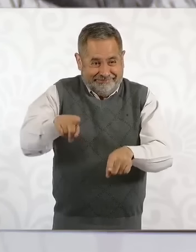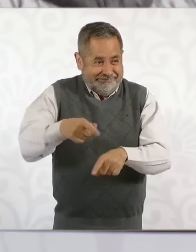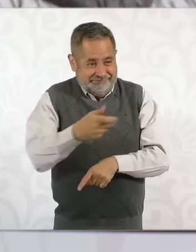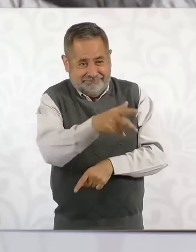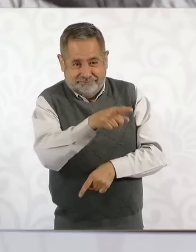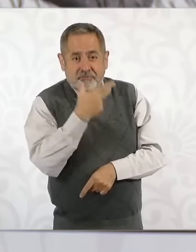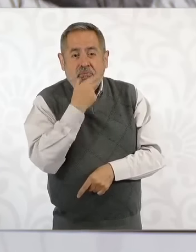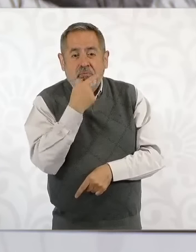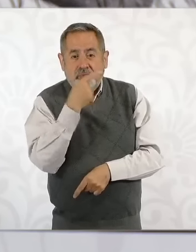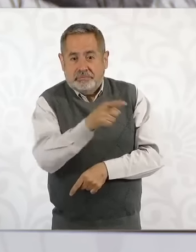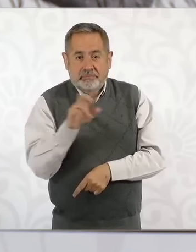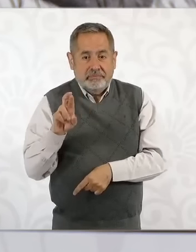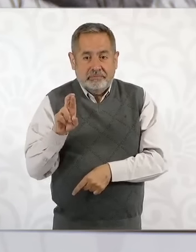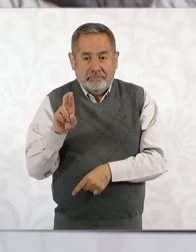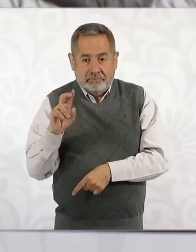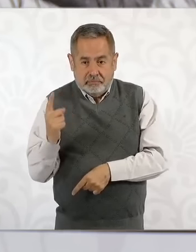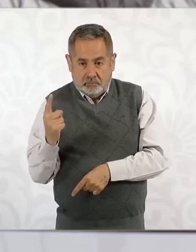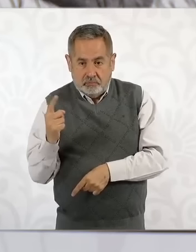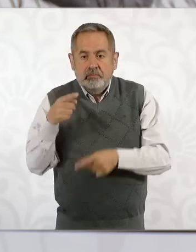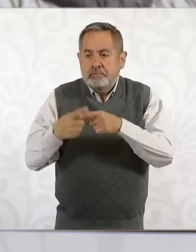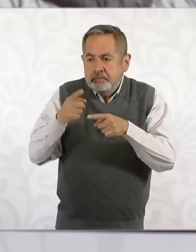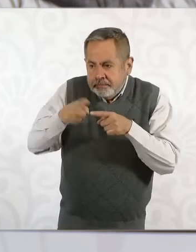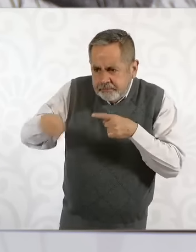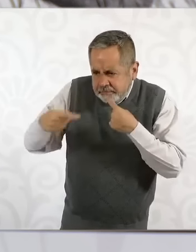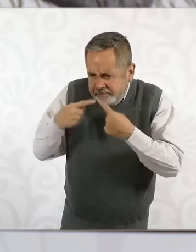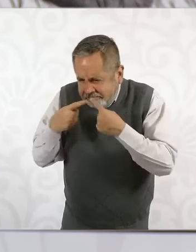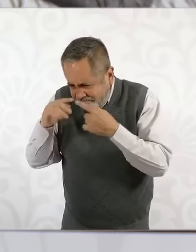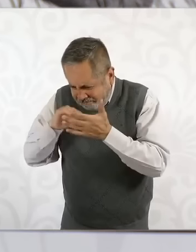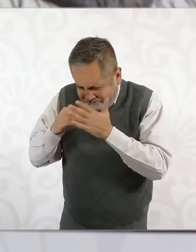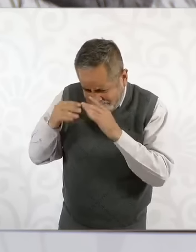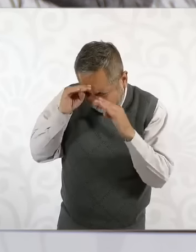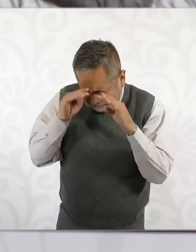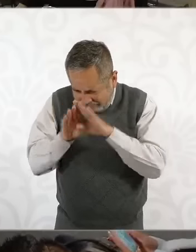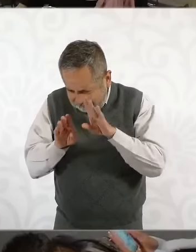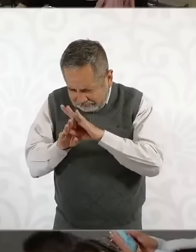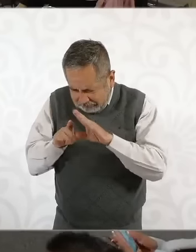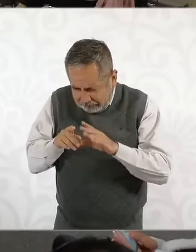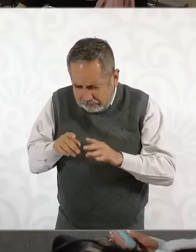desarrollado con información de de ellos, del Centro Nacional de Inteligencia. Le agradezco,